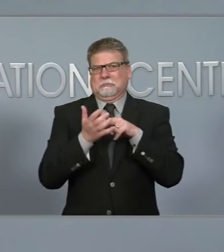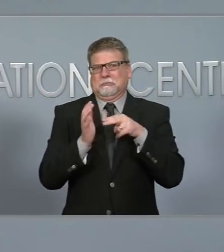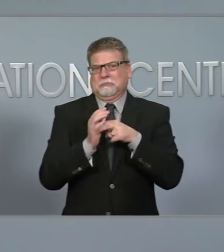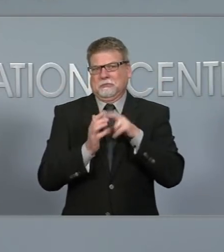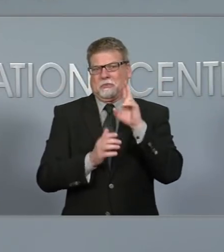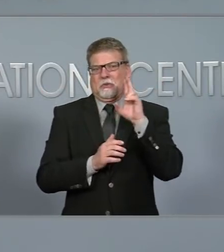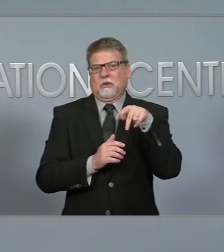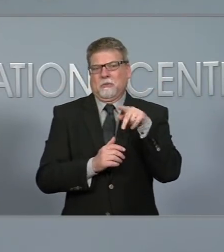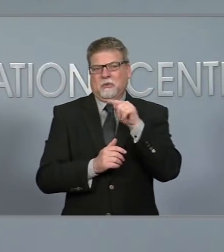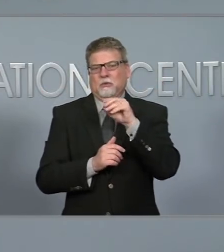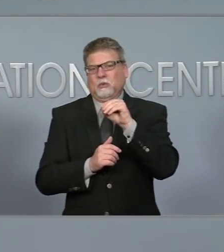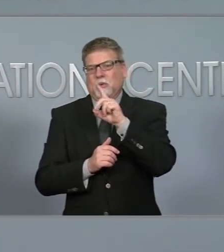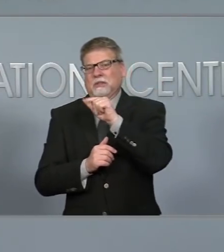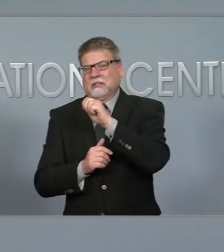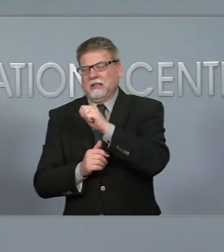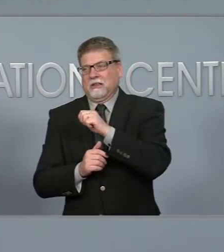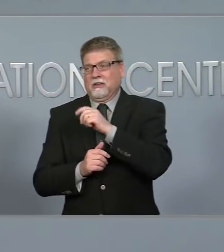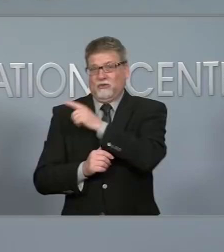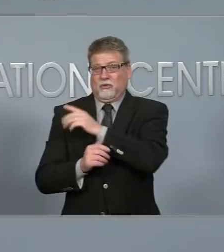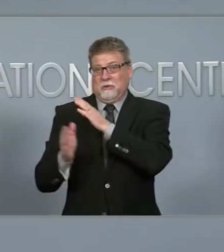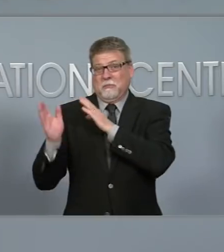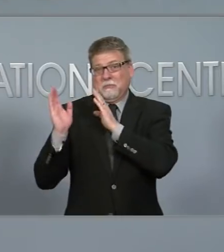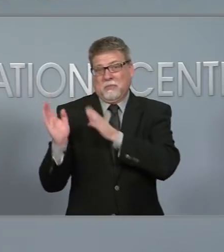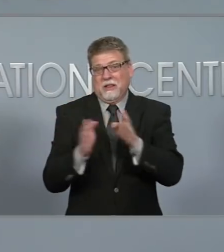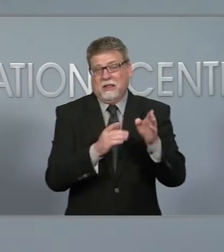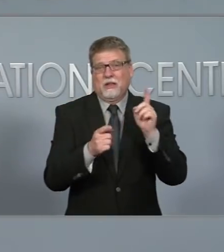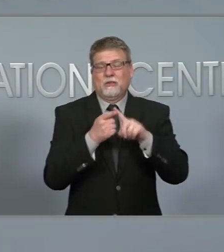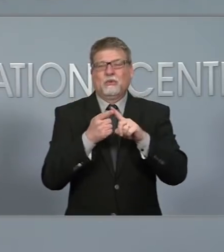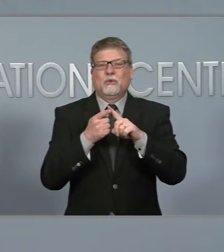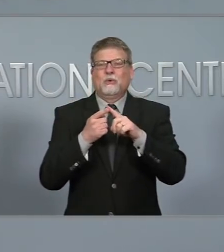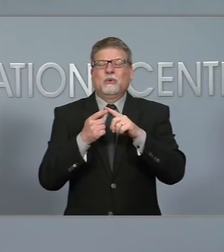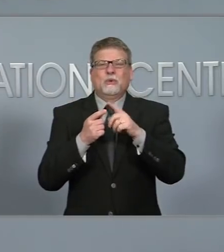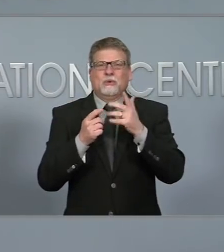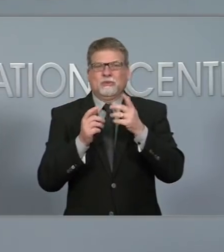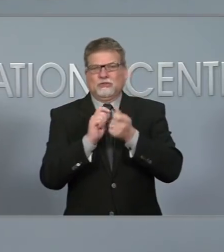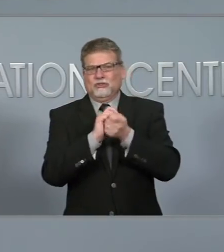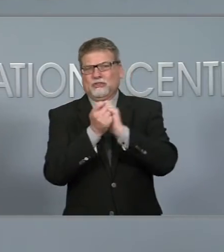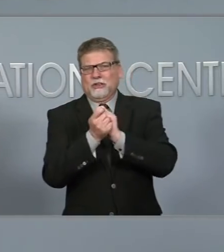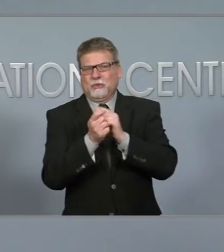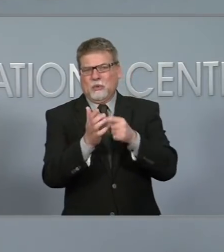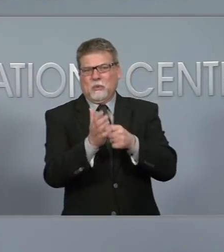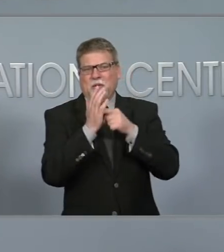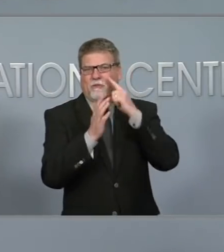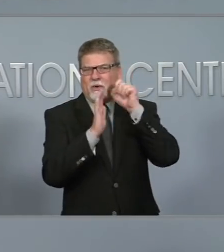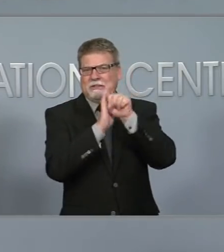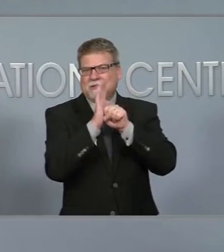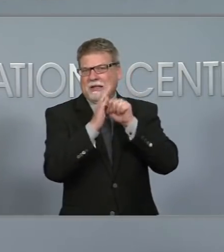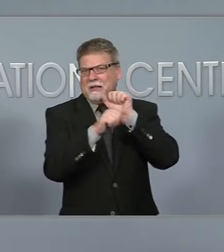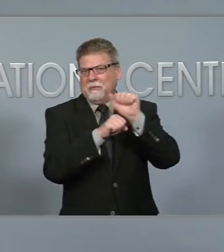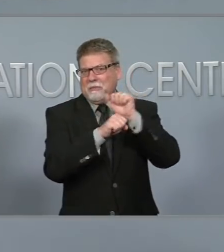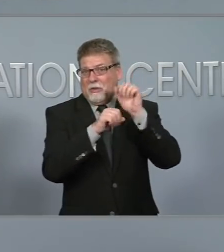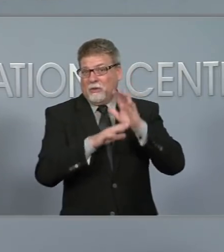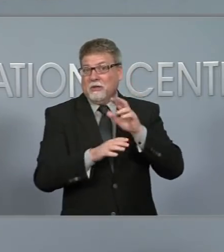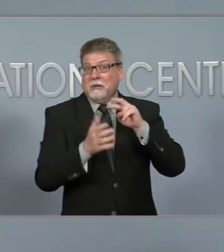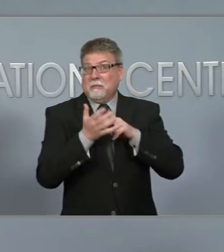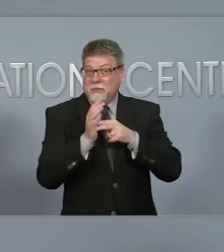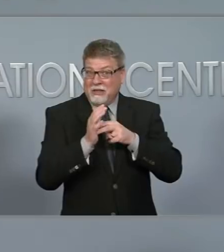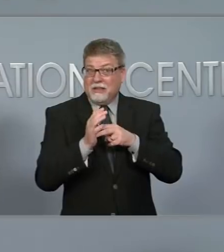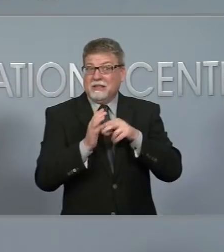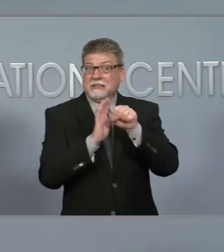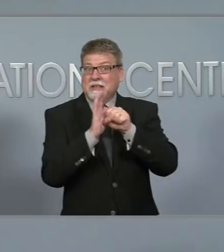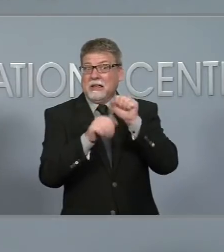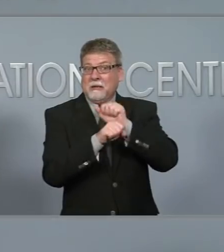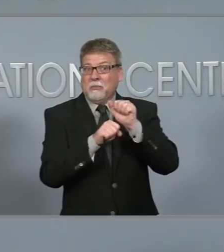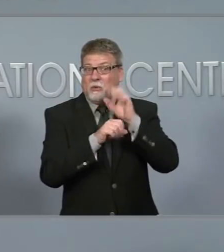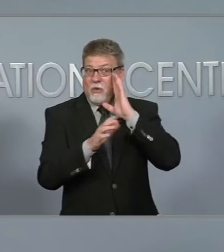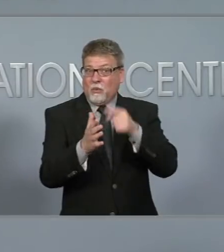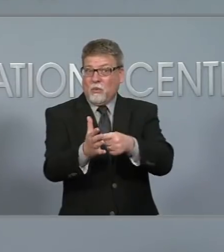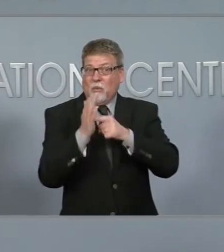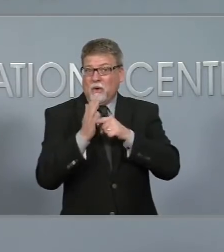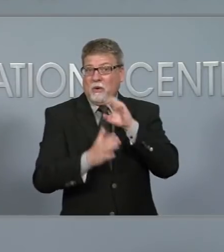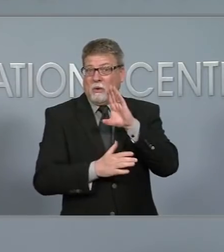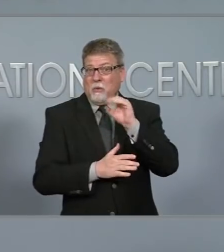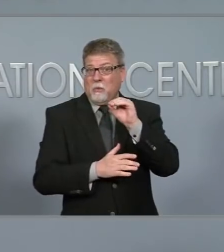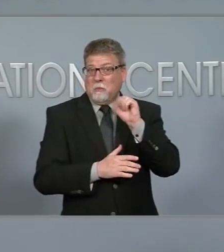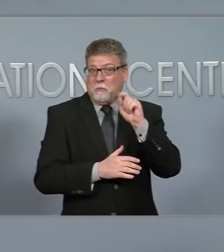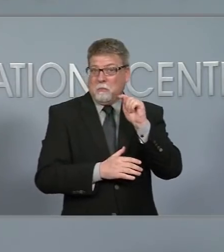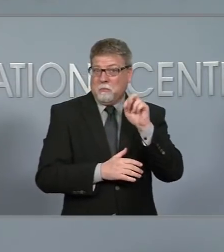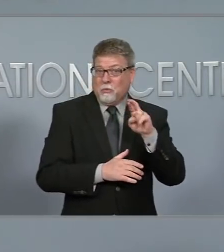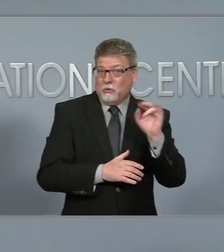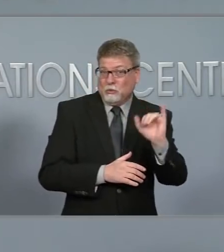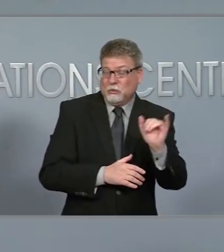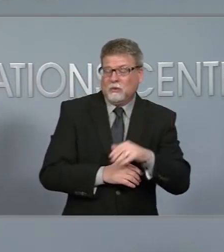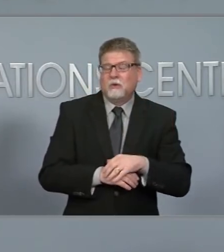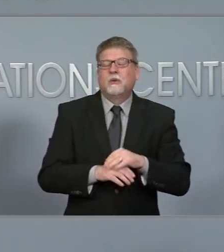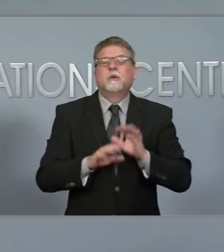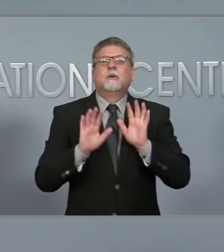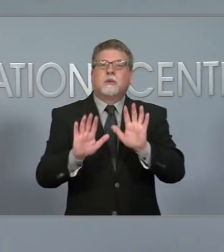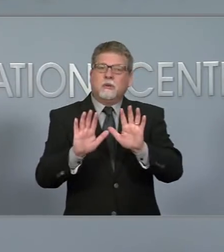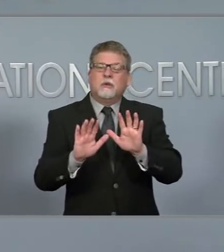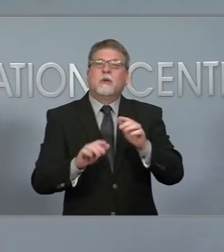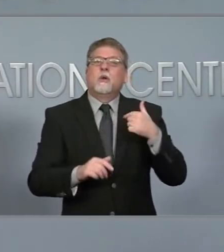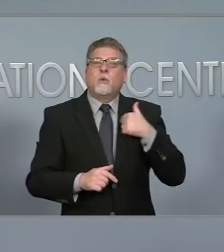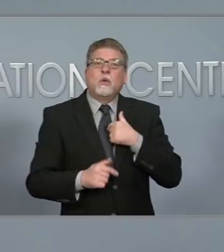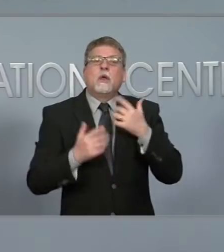La gente que está allí en sus